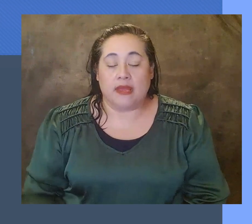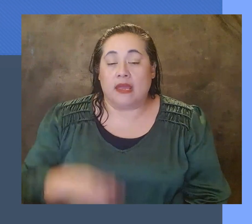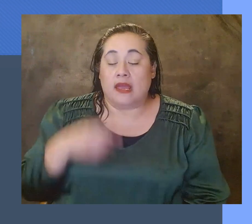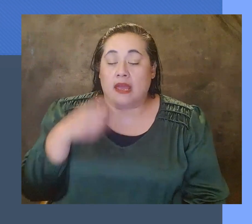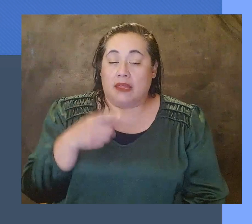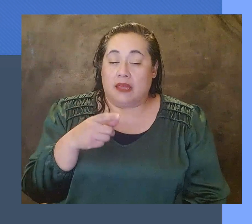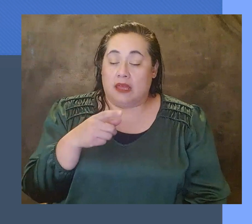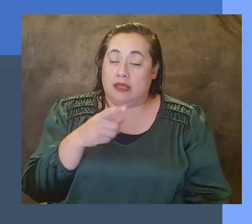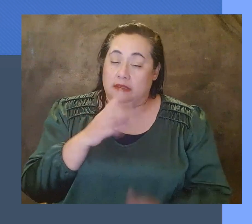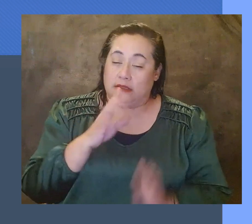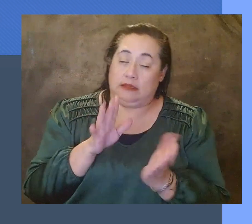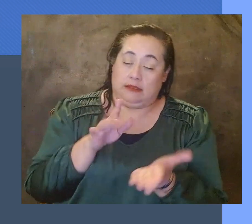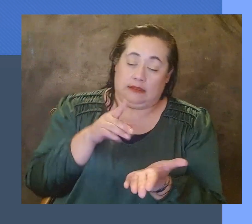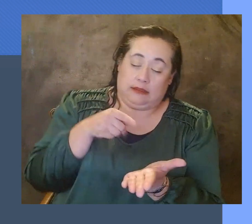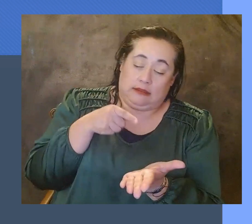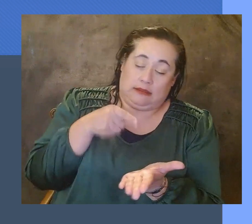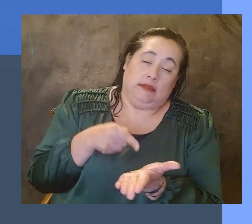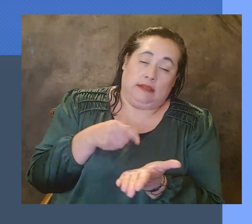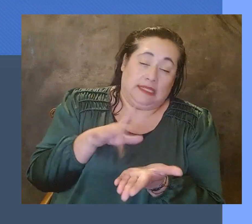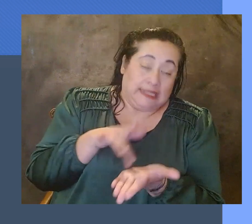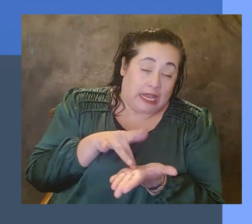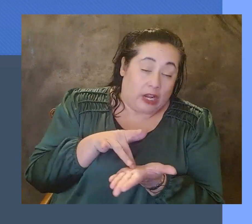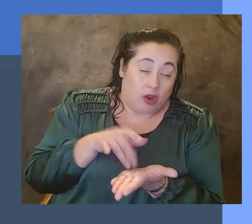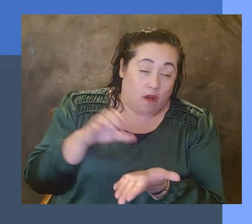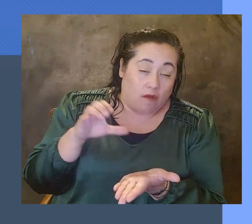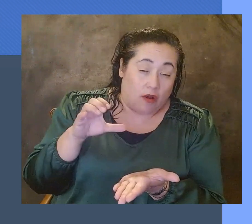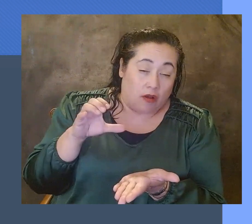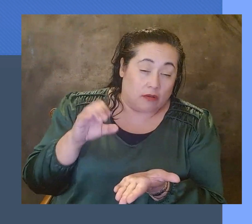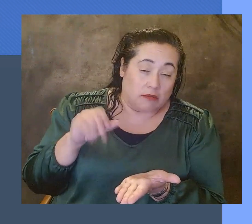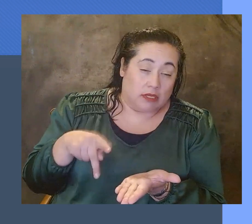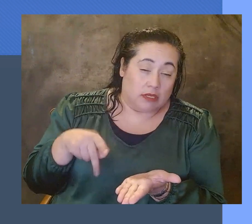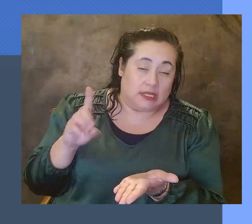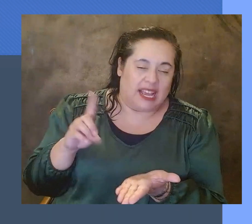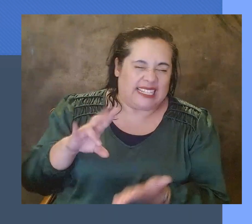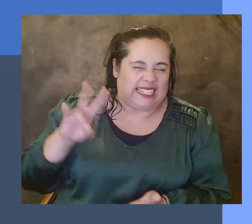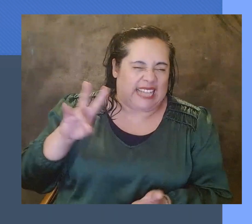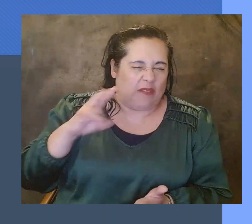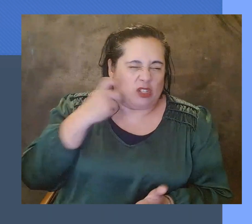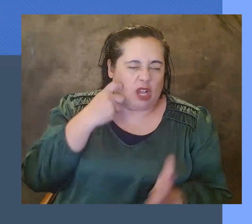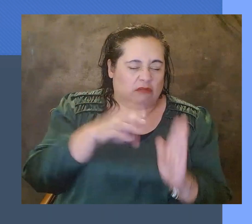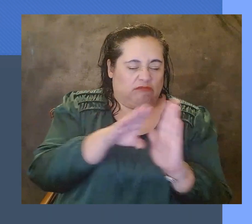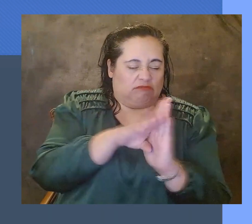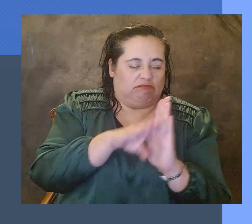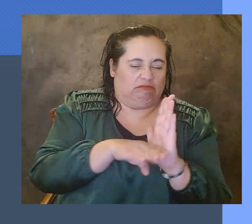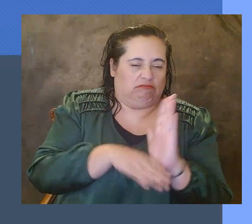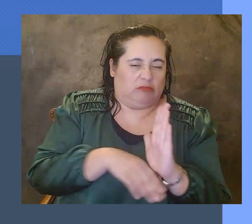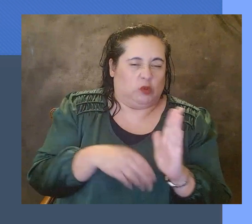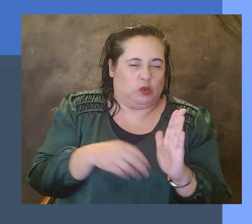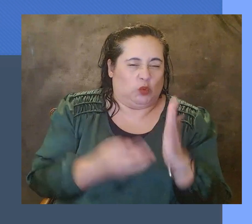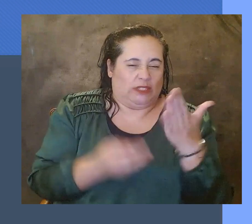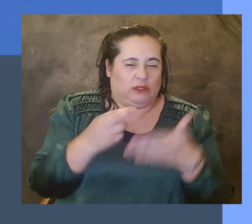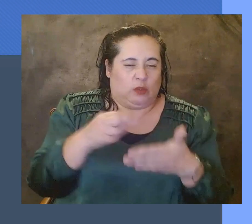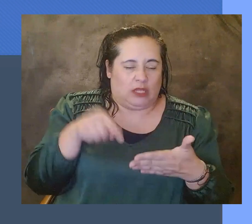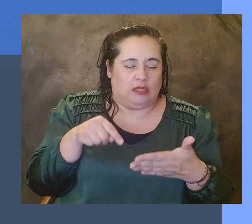El centro del código siendo los 7 cánones que hemos repasado en estas unidades.